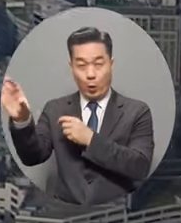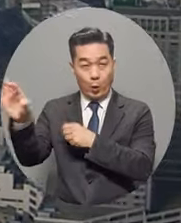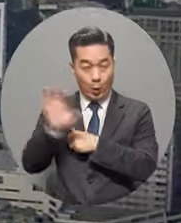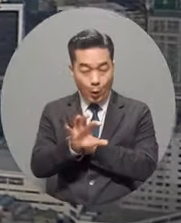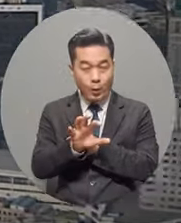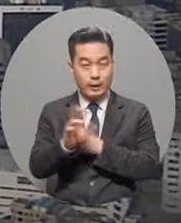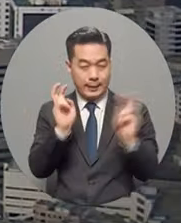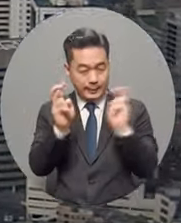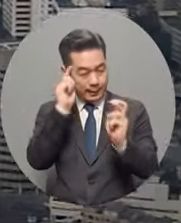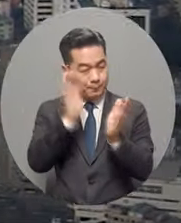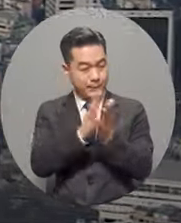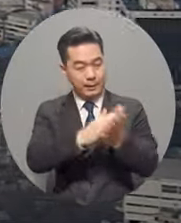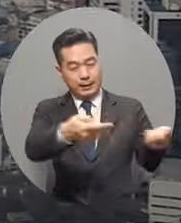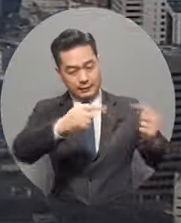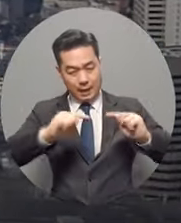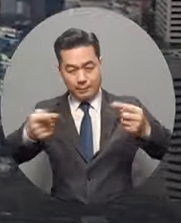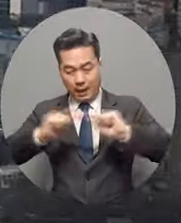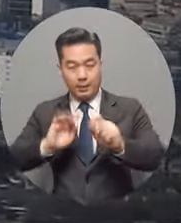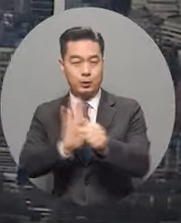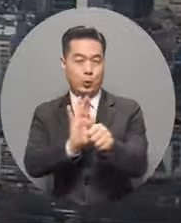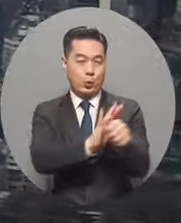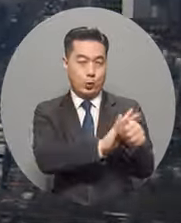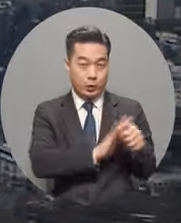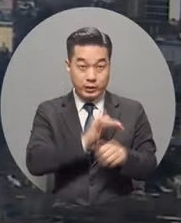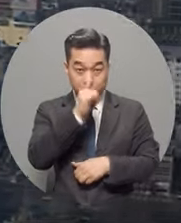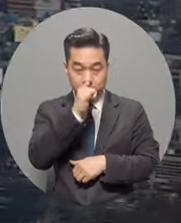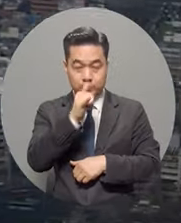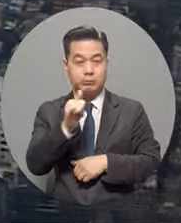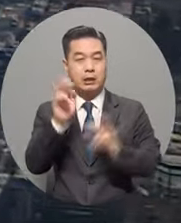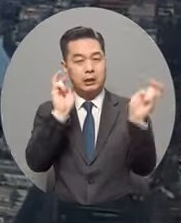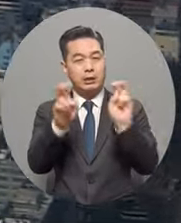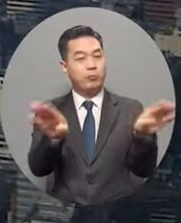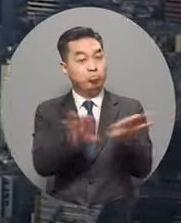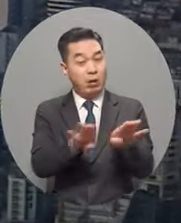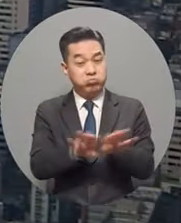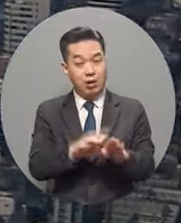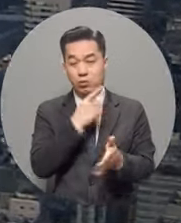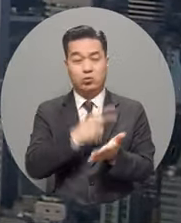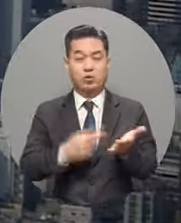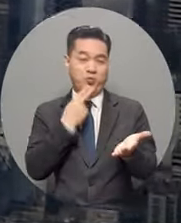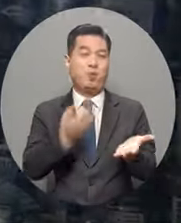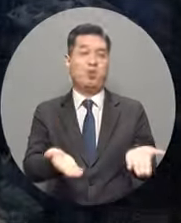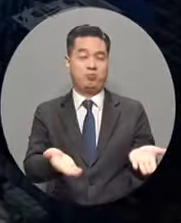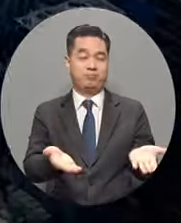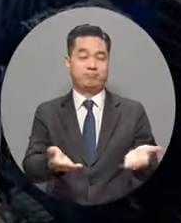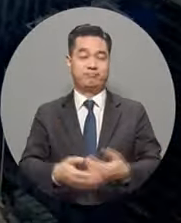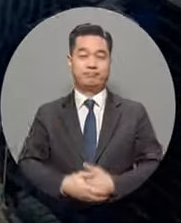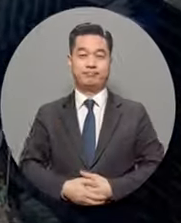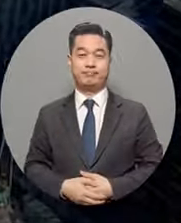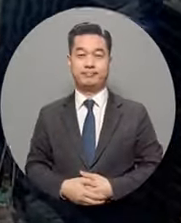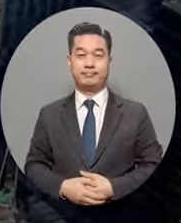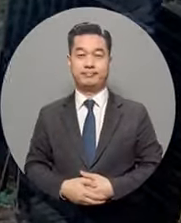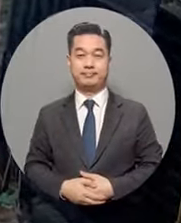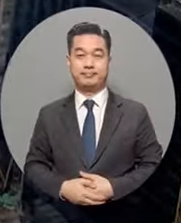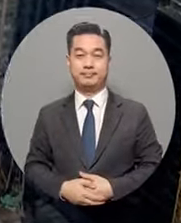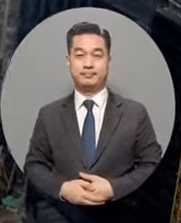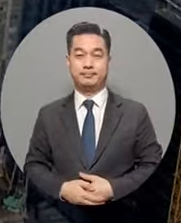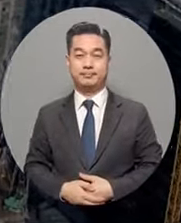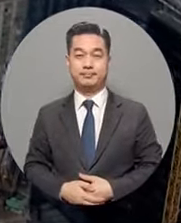정부는 일본처럼 기업의 자발적인 참여를 독려하는 구조로 기업들이 불참한다고 해도 불이익은 없다고 밝혔습니다.